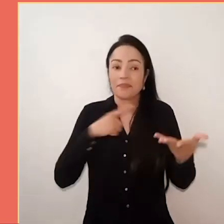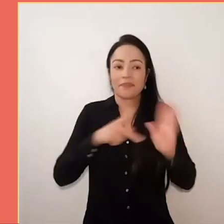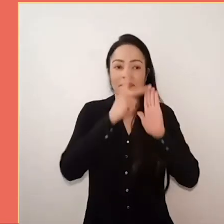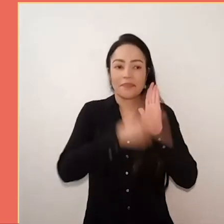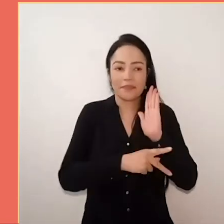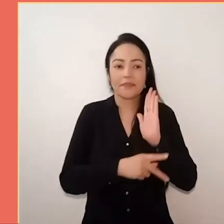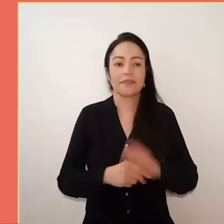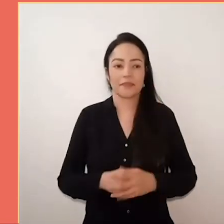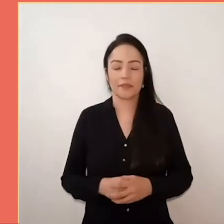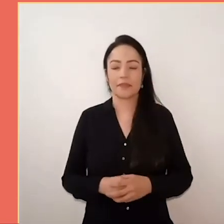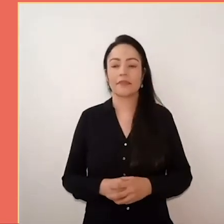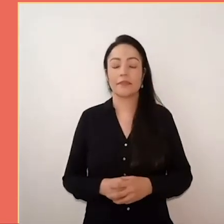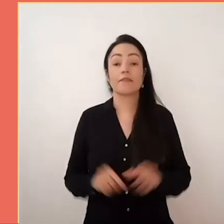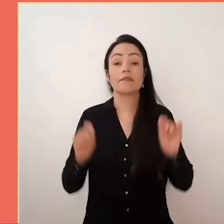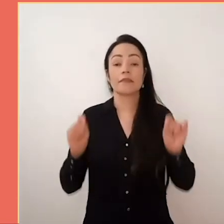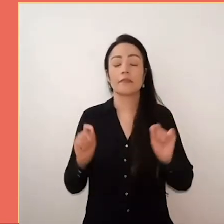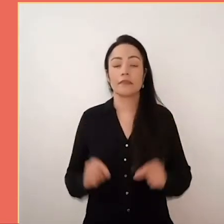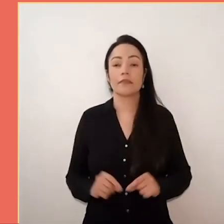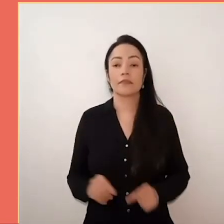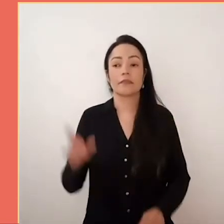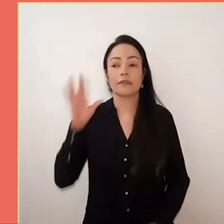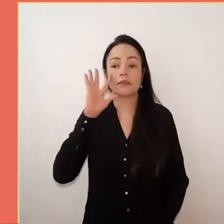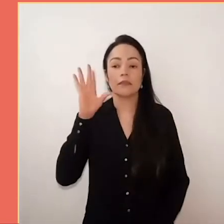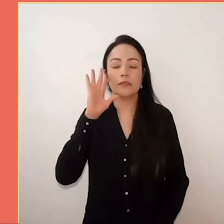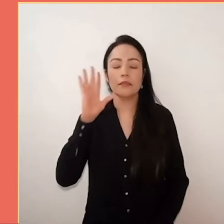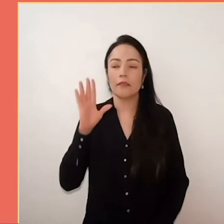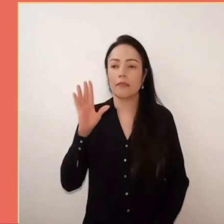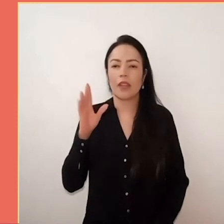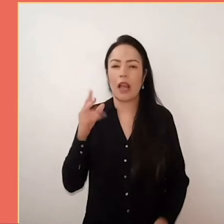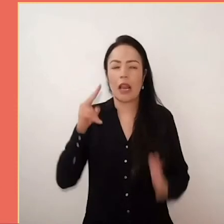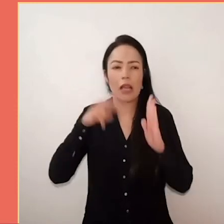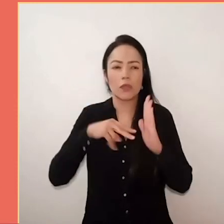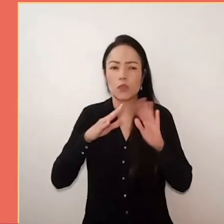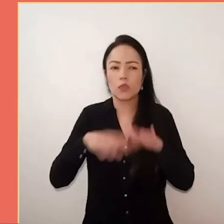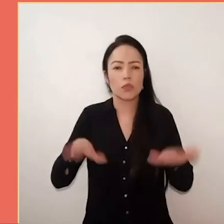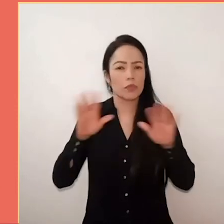que a reflexão leitora, primeiro que está recortado